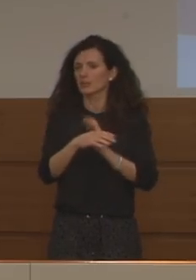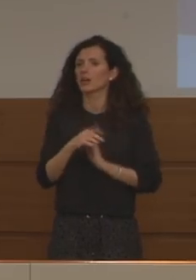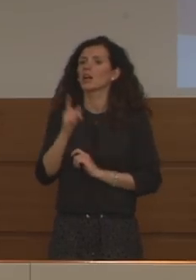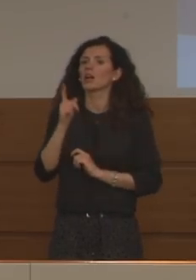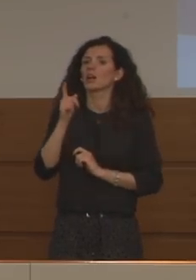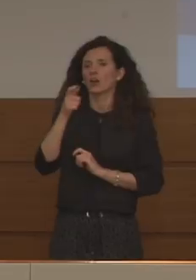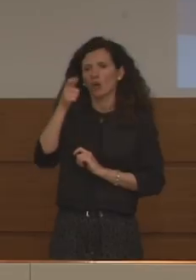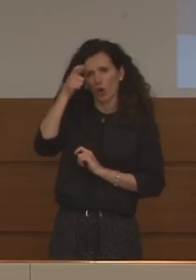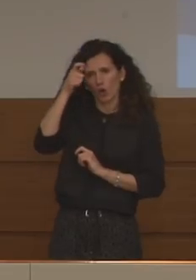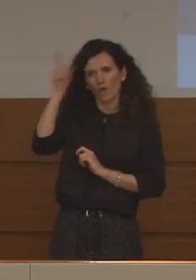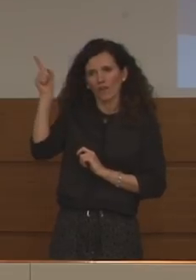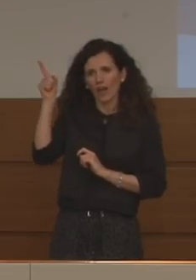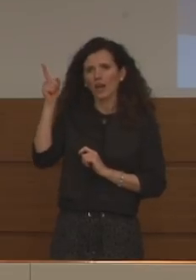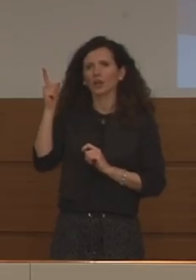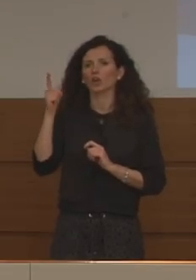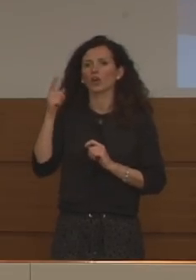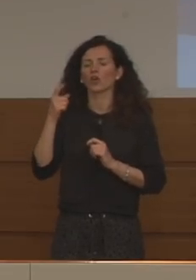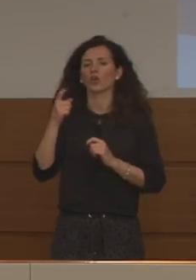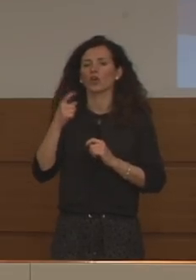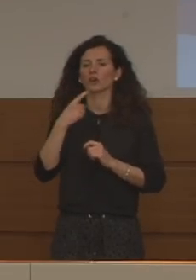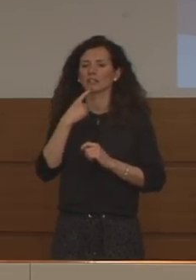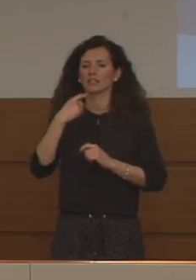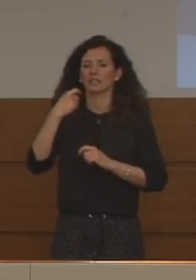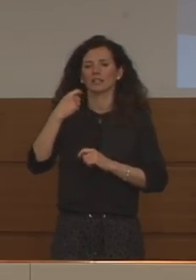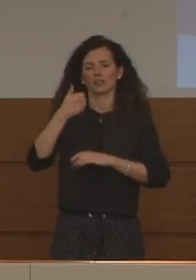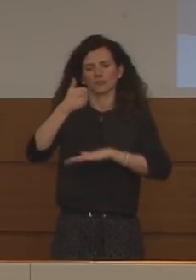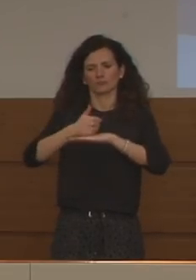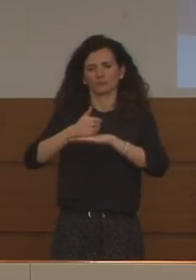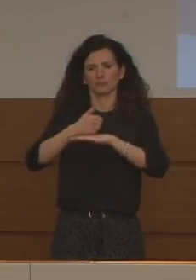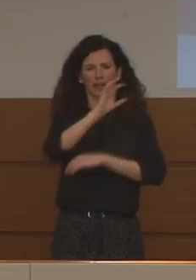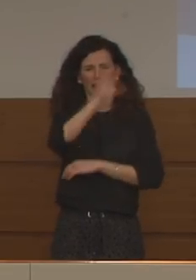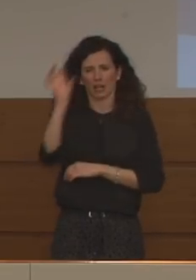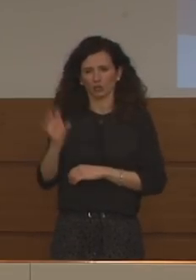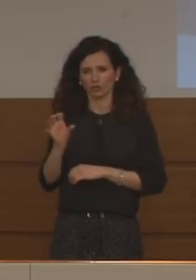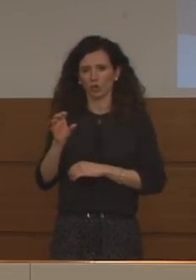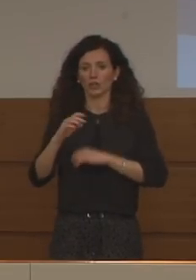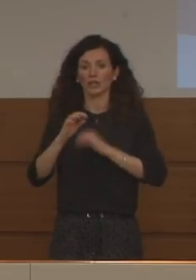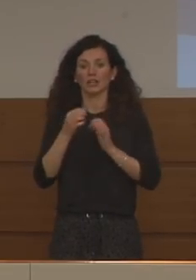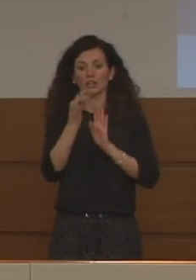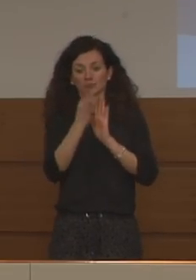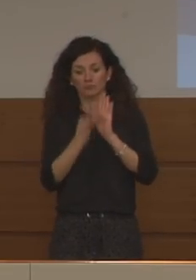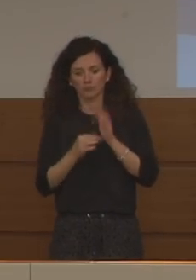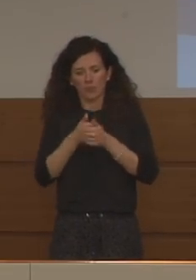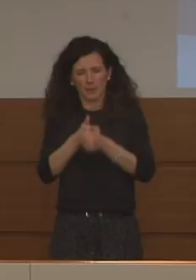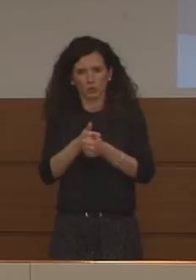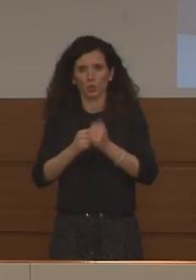stanno contestando, perché non abbastanza rigide, fino al punto che poi alcuni